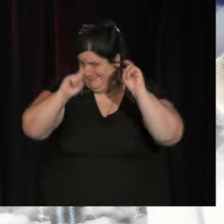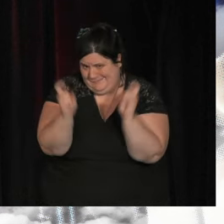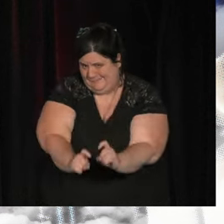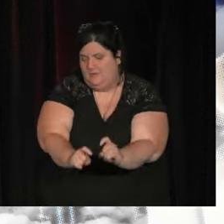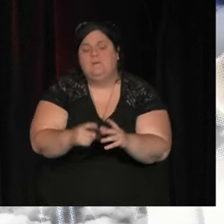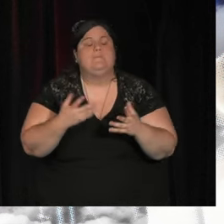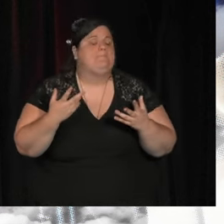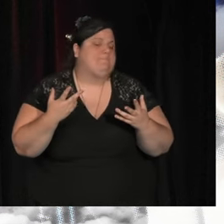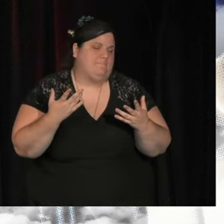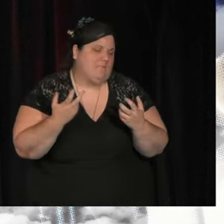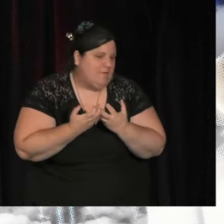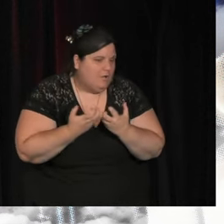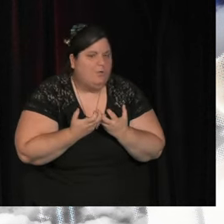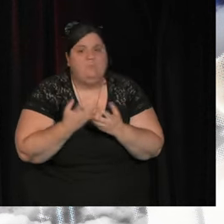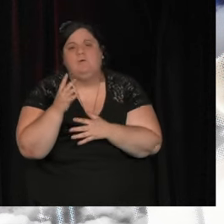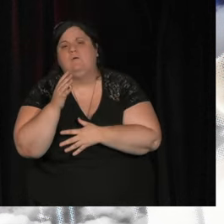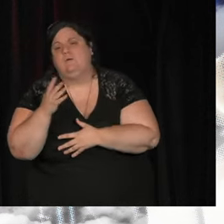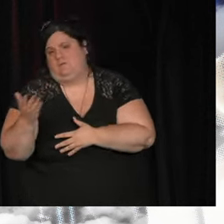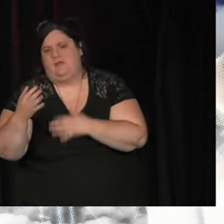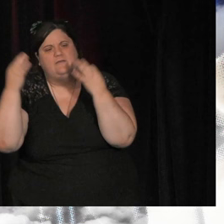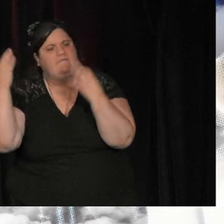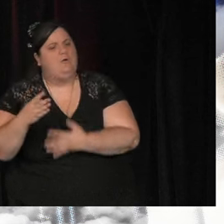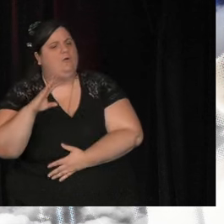Pareil, talk, il y a un petit talk sur la GDC où il y a plusieurs personnes